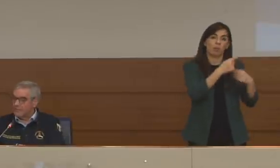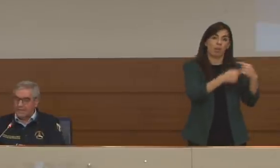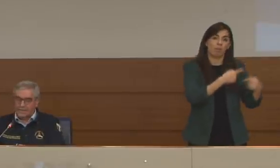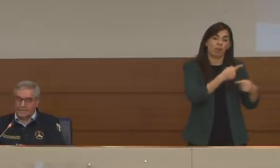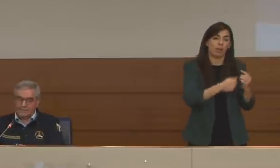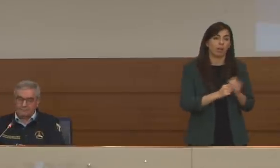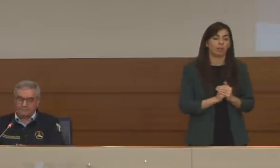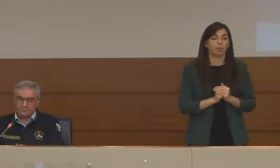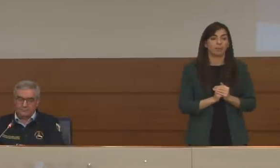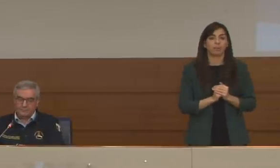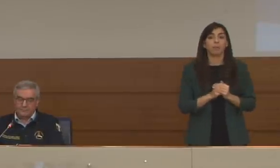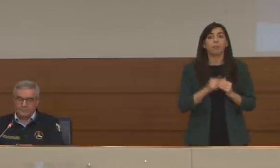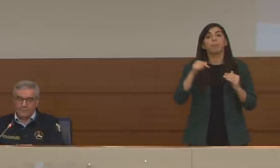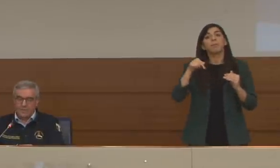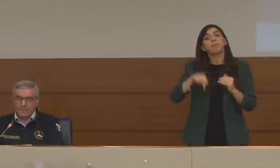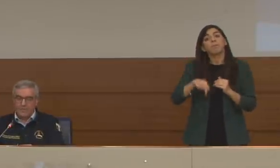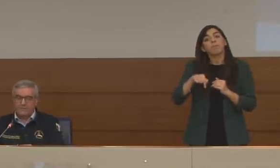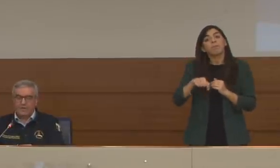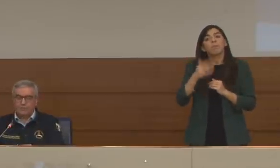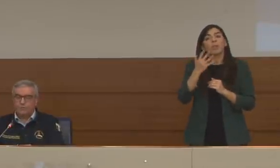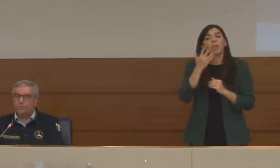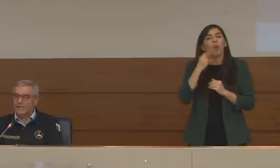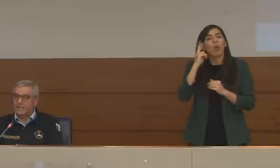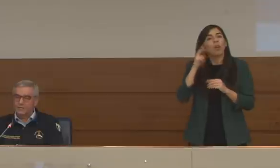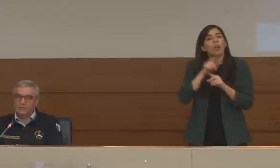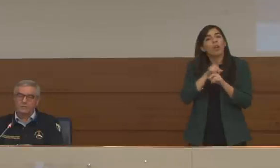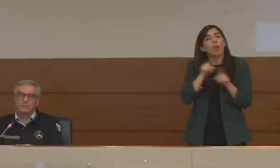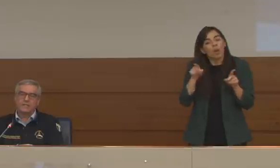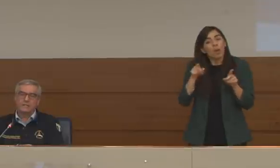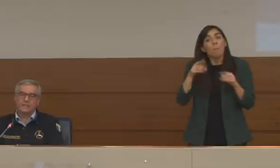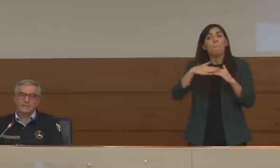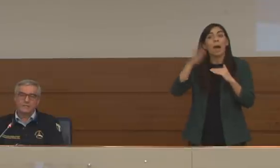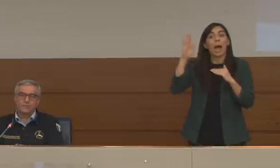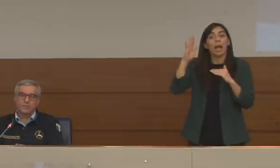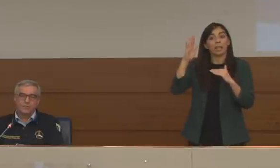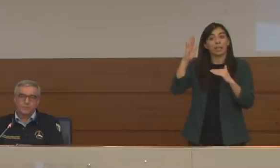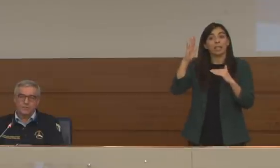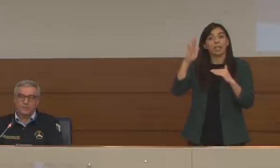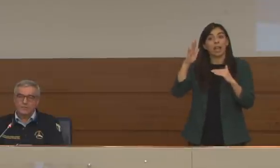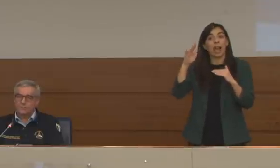che è arrivato un aereo di attrezzature, di dispositivi